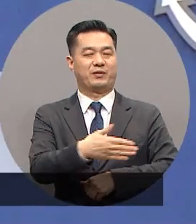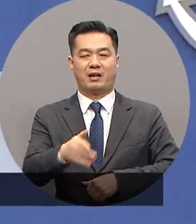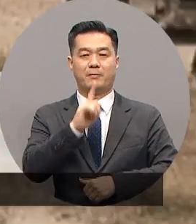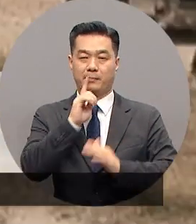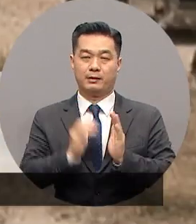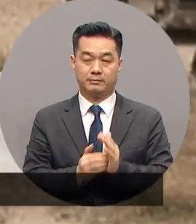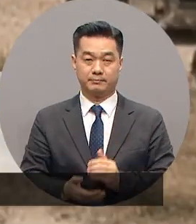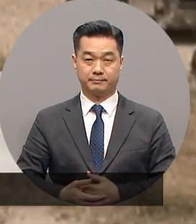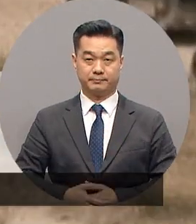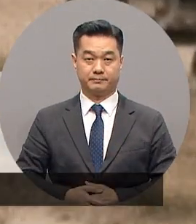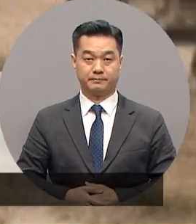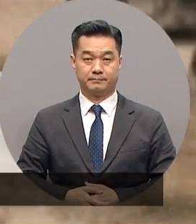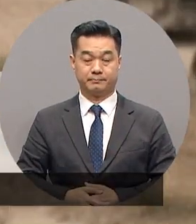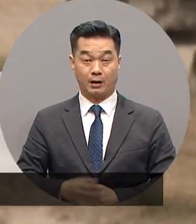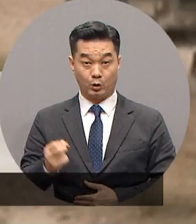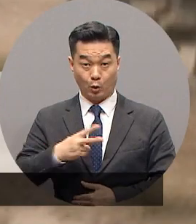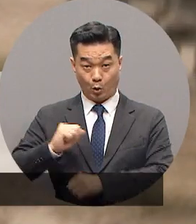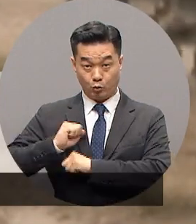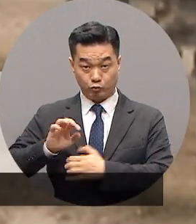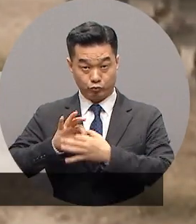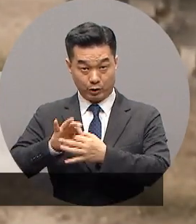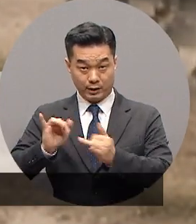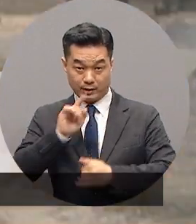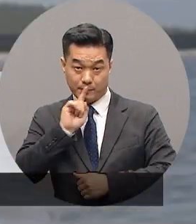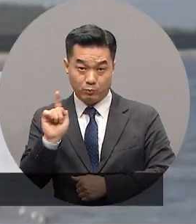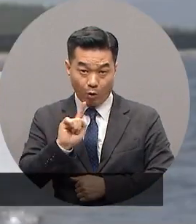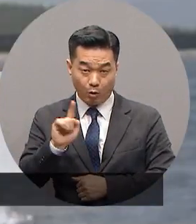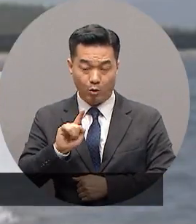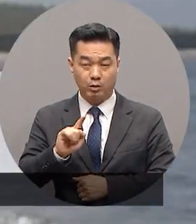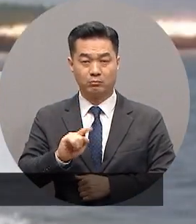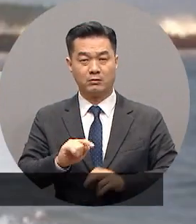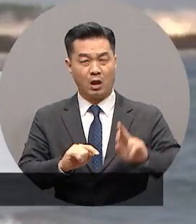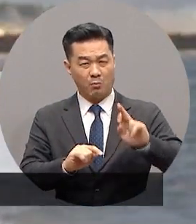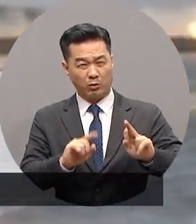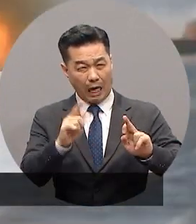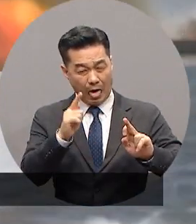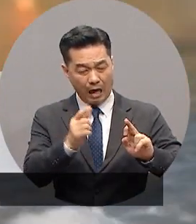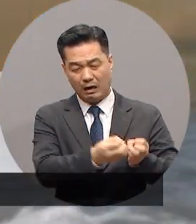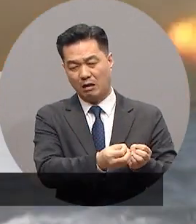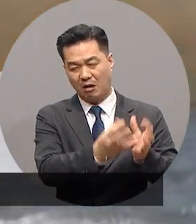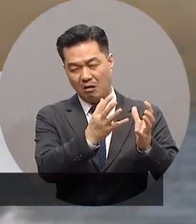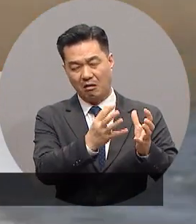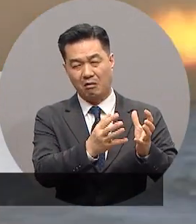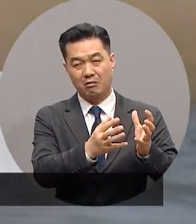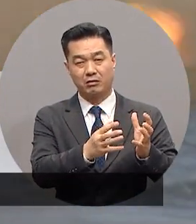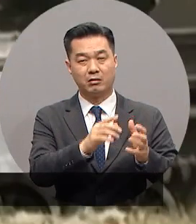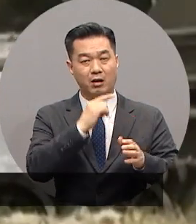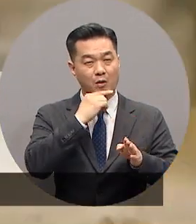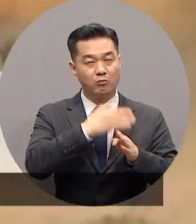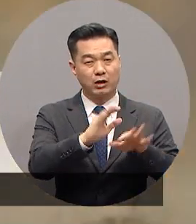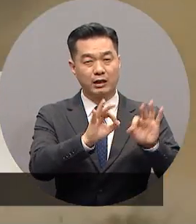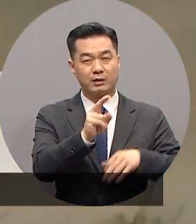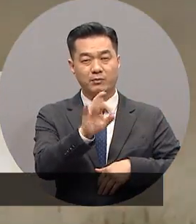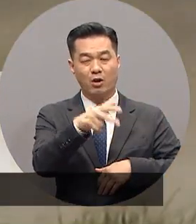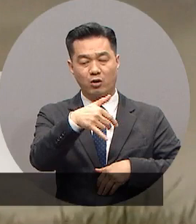존재하지 않는다고 말했습니다.